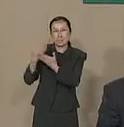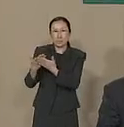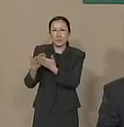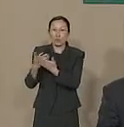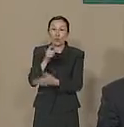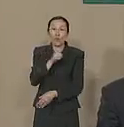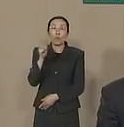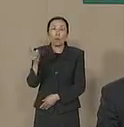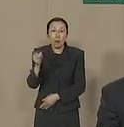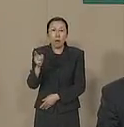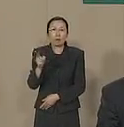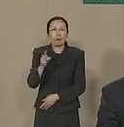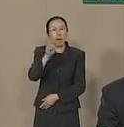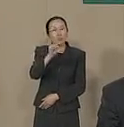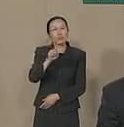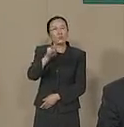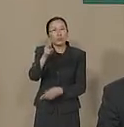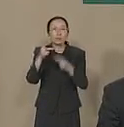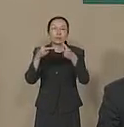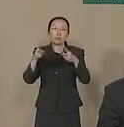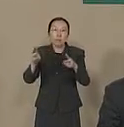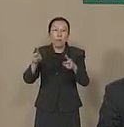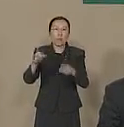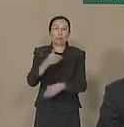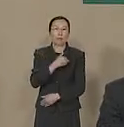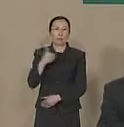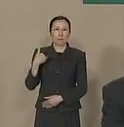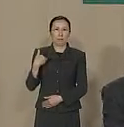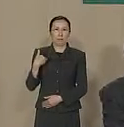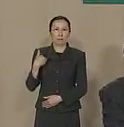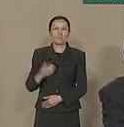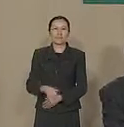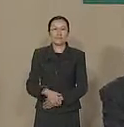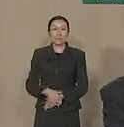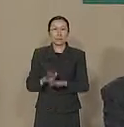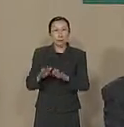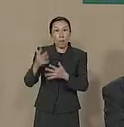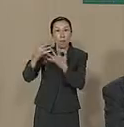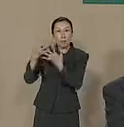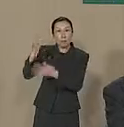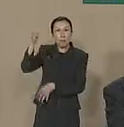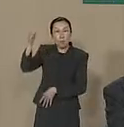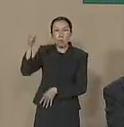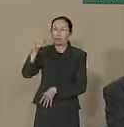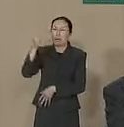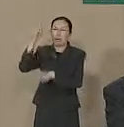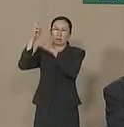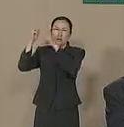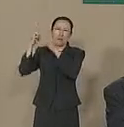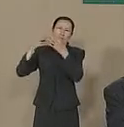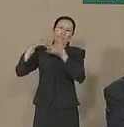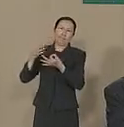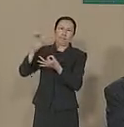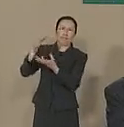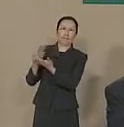約12兆円の財源がつくれます 今アメリカを見ても 大企業や大金持ちに負担を求めて